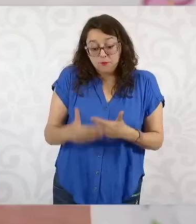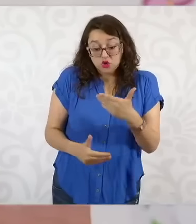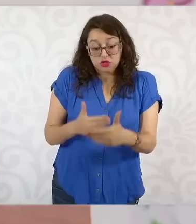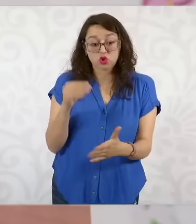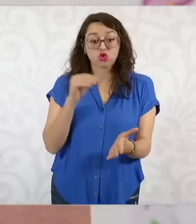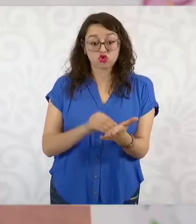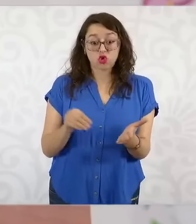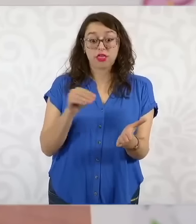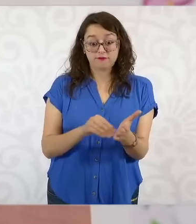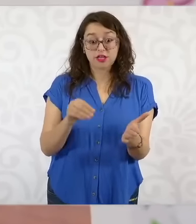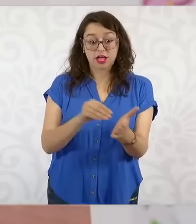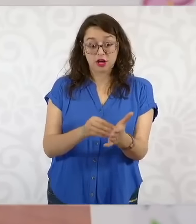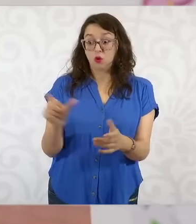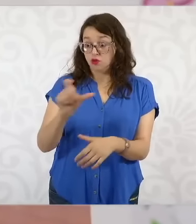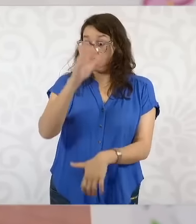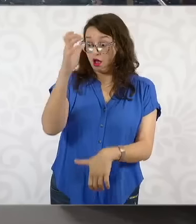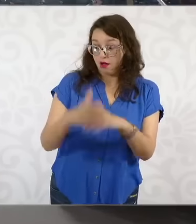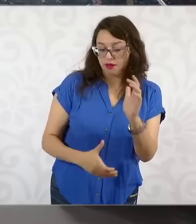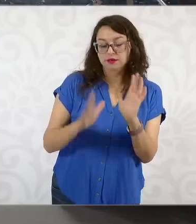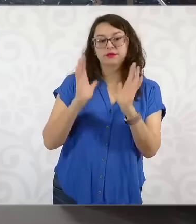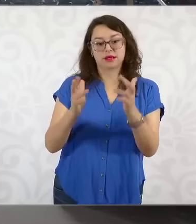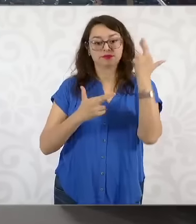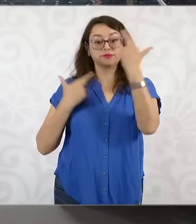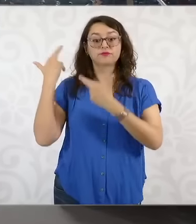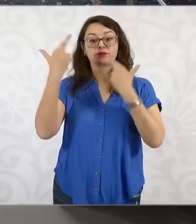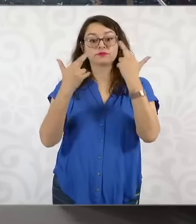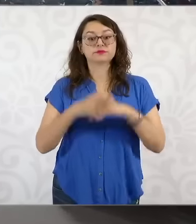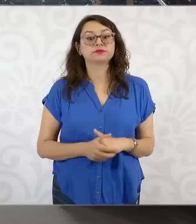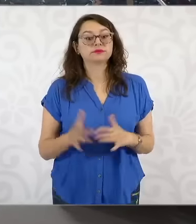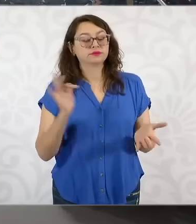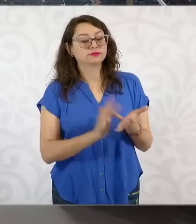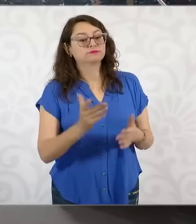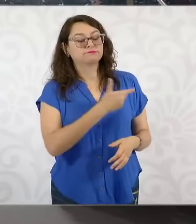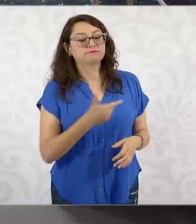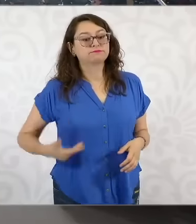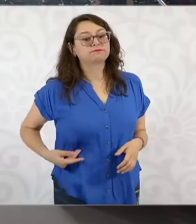que finalice ya se haría ese análisis. Muchas gracias. Gracias, presidenta. Y nada más pues